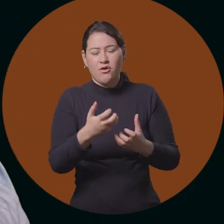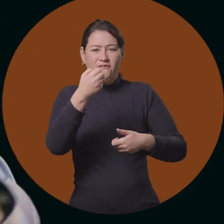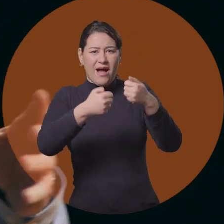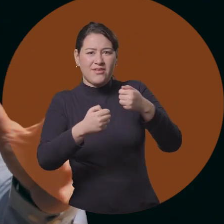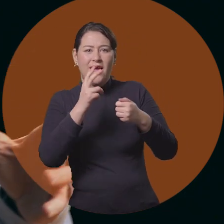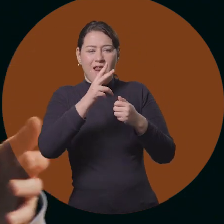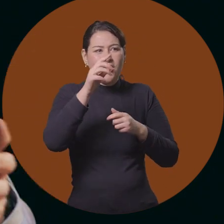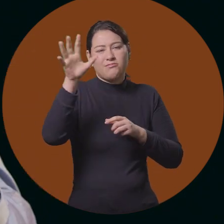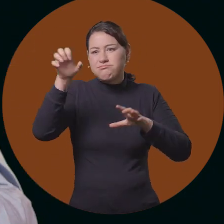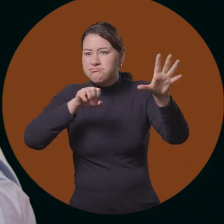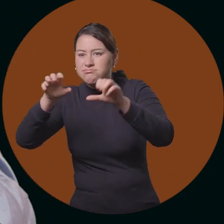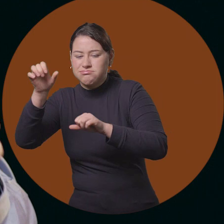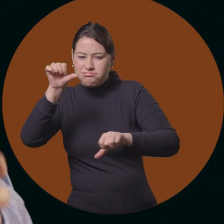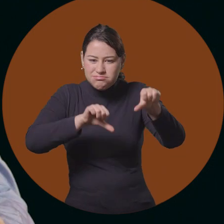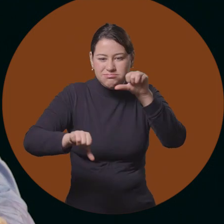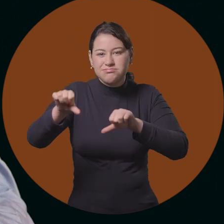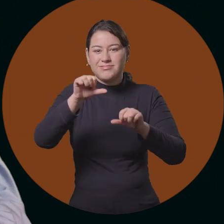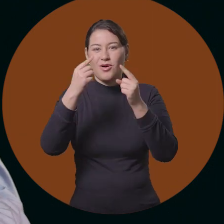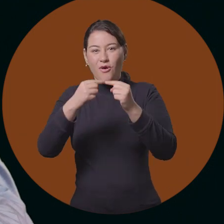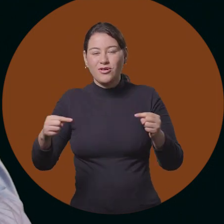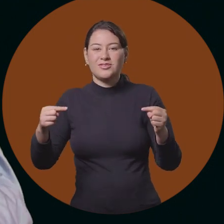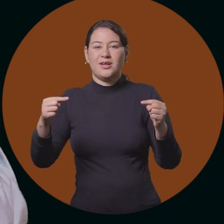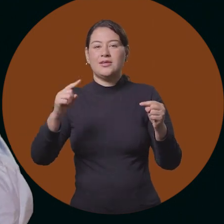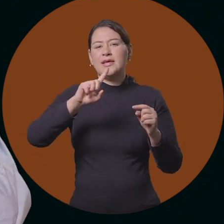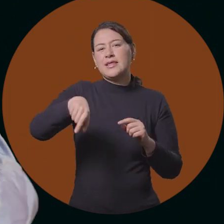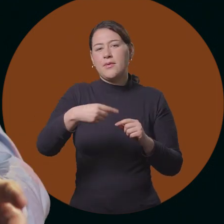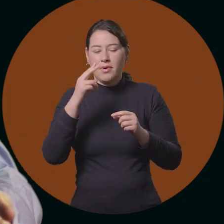Todas esas cosas nos llevó… y después mirábamos los rayos gamma…